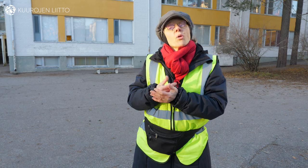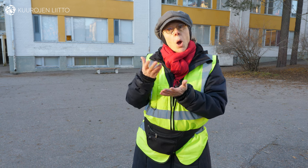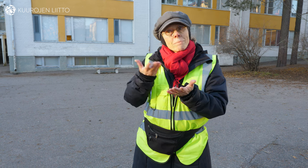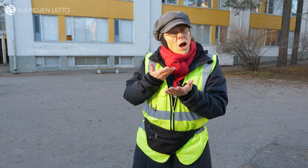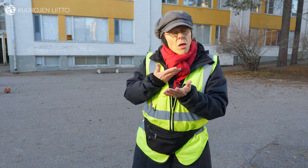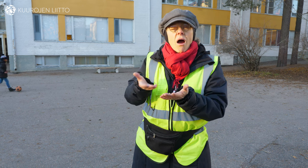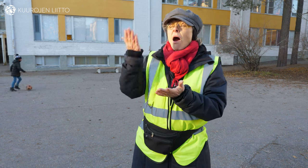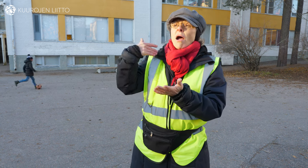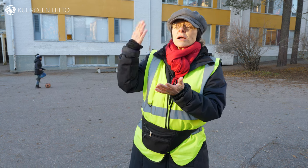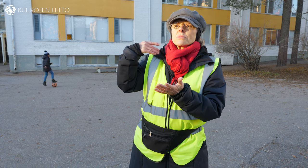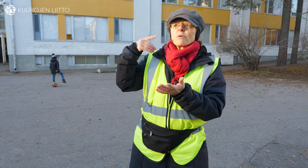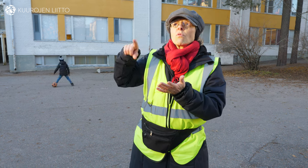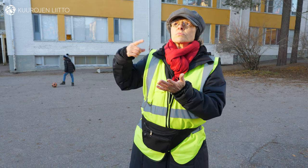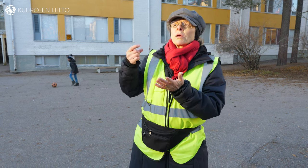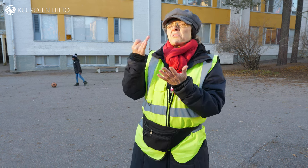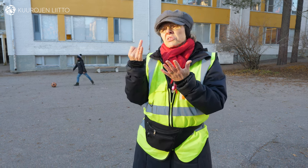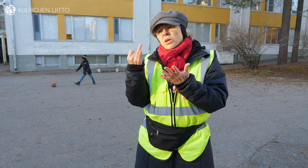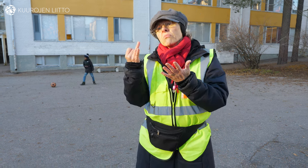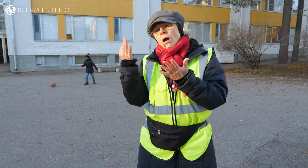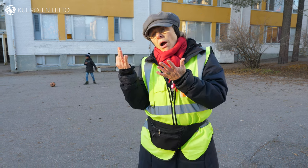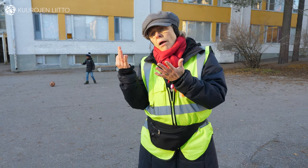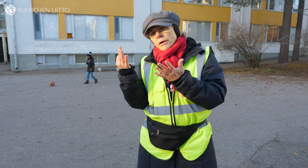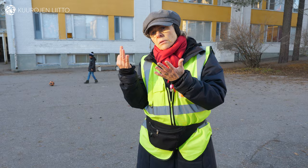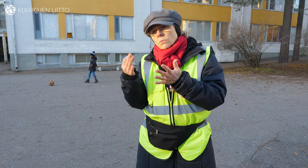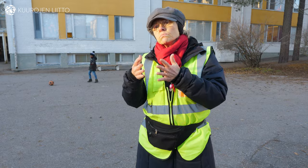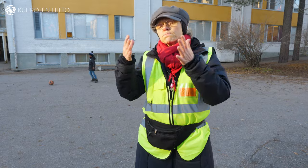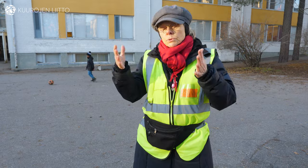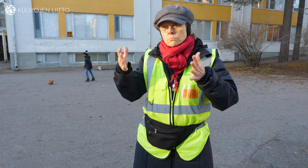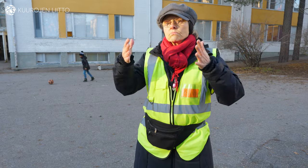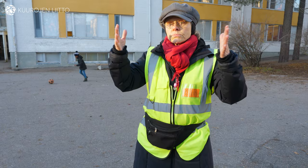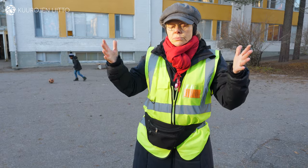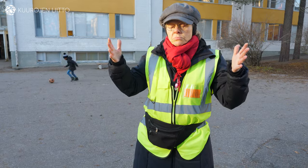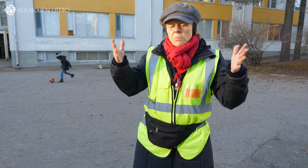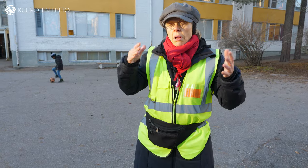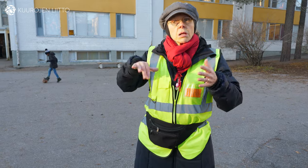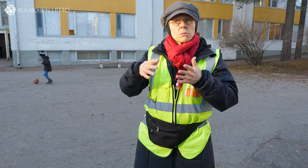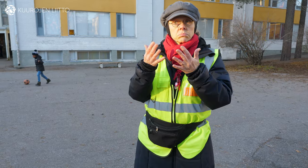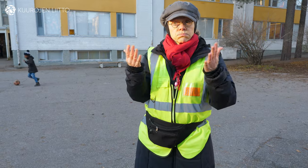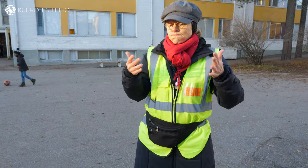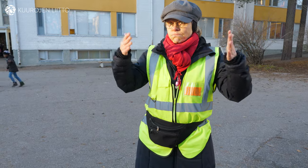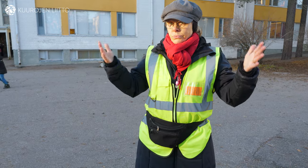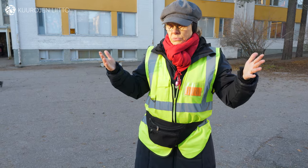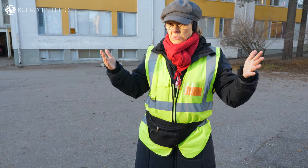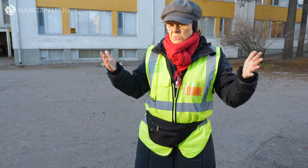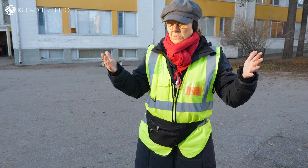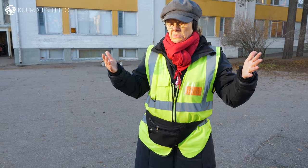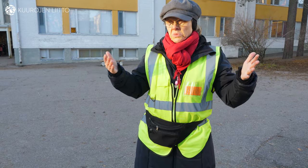Kyllä on paljon! Aikaisempina vuosina on ollut vain 7-8 lasta. Lasten määrä on selvästi kasvanut.